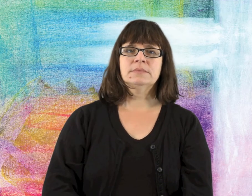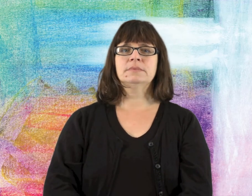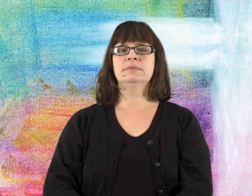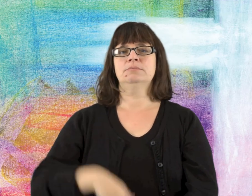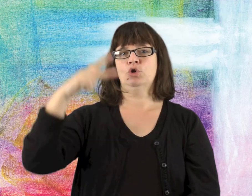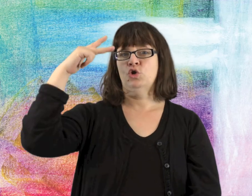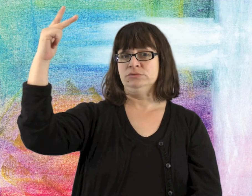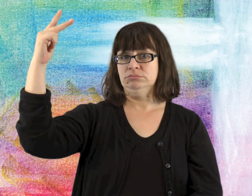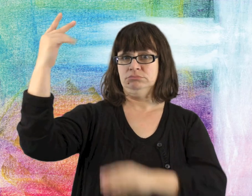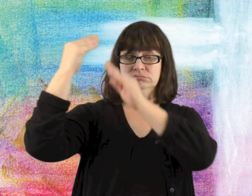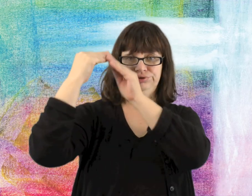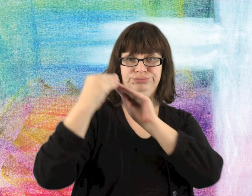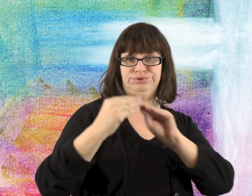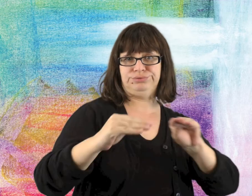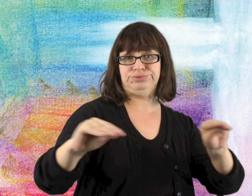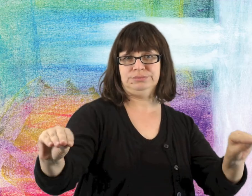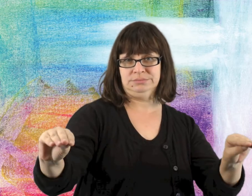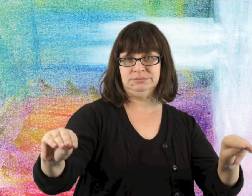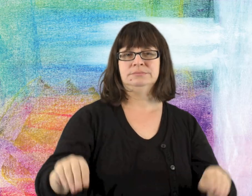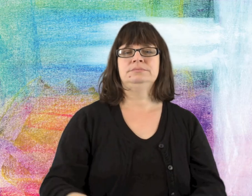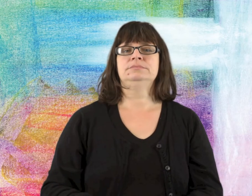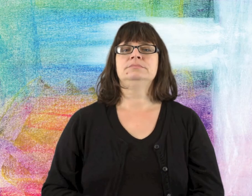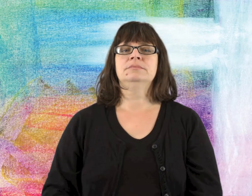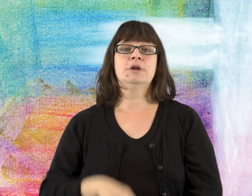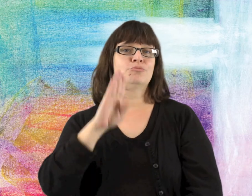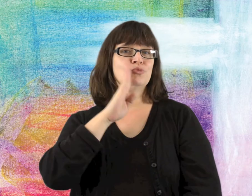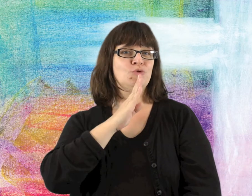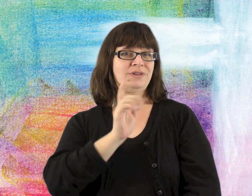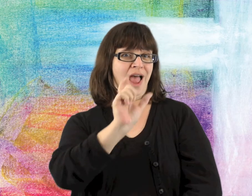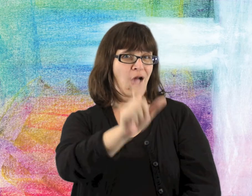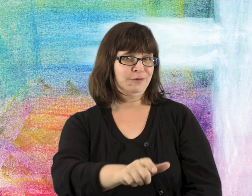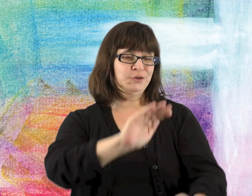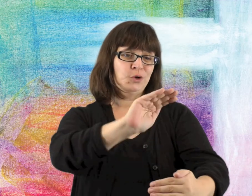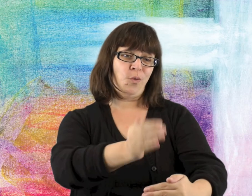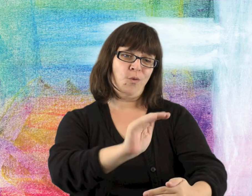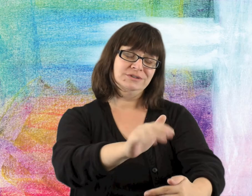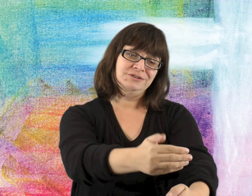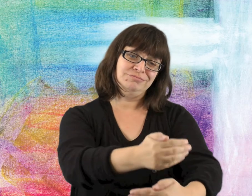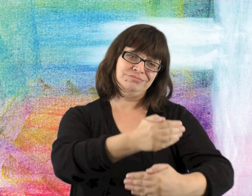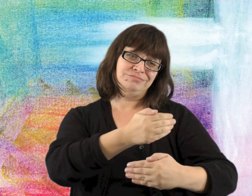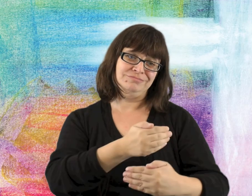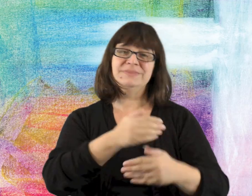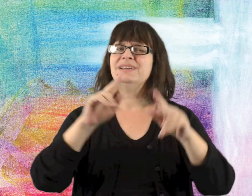Gott sagt: Wie eine Mutter ihr Kind tröstet